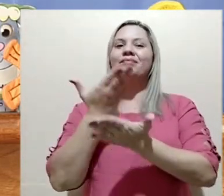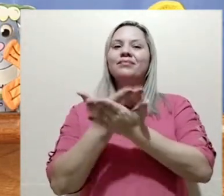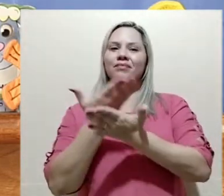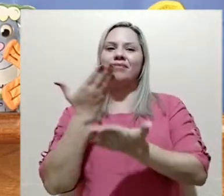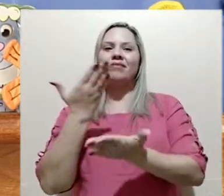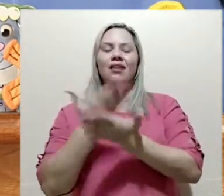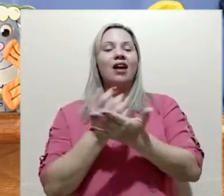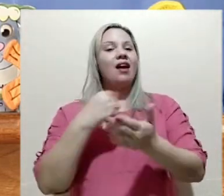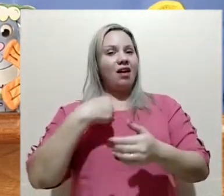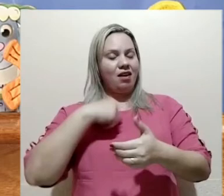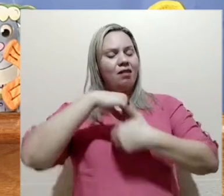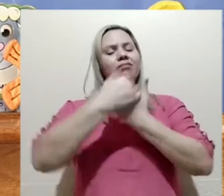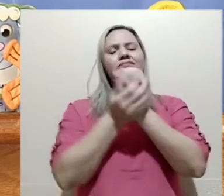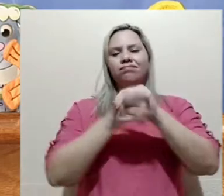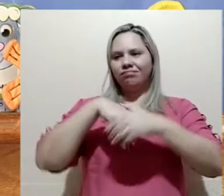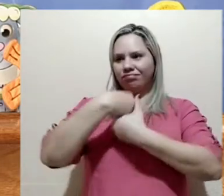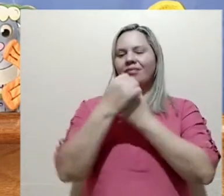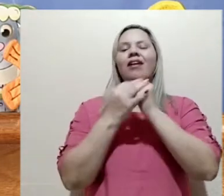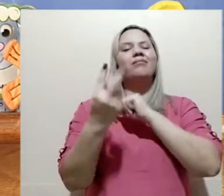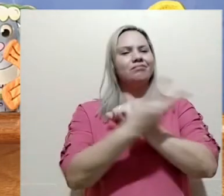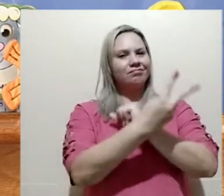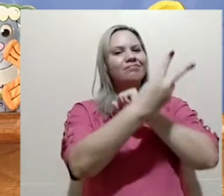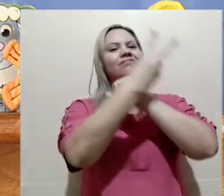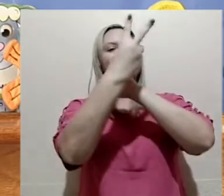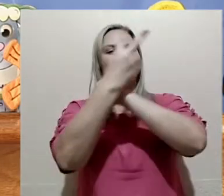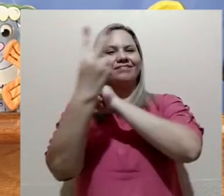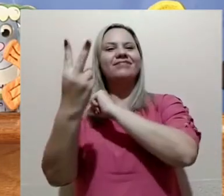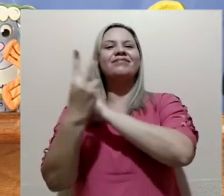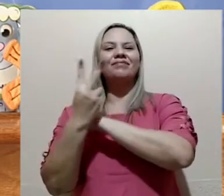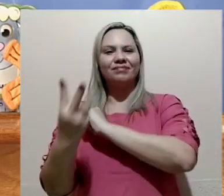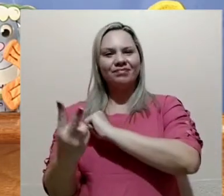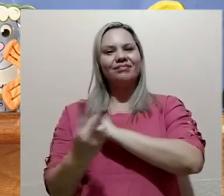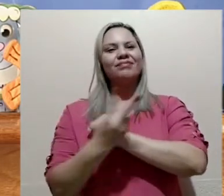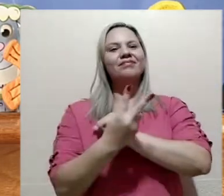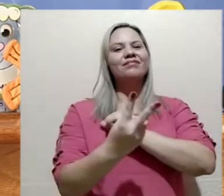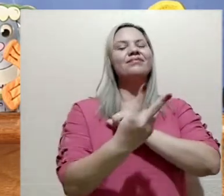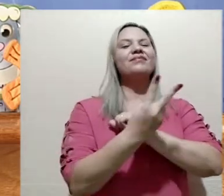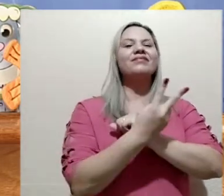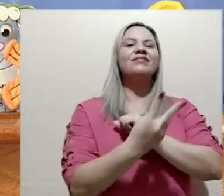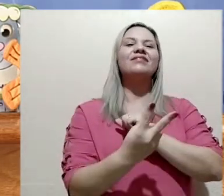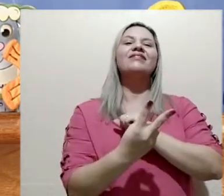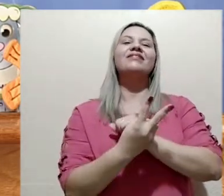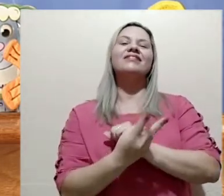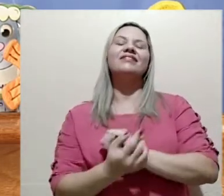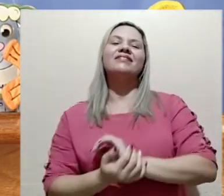nα̃o te dou cɑronɑ, jά sei me cuidɑr.